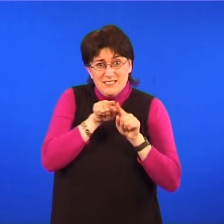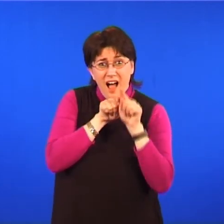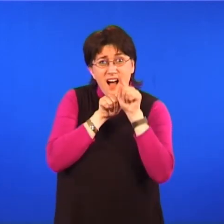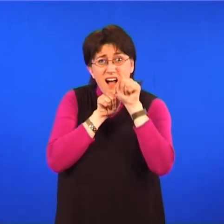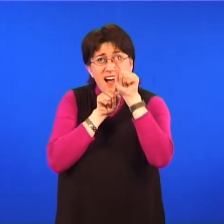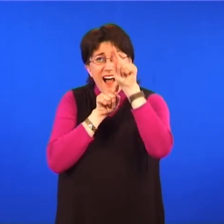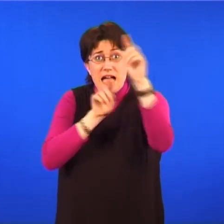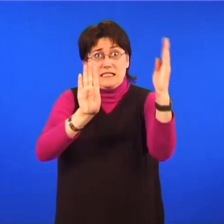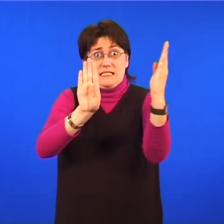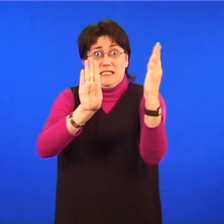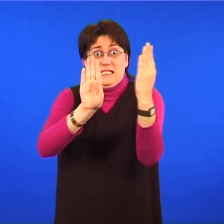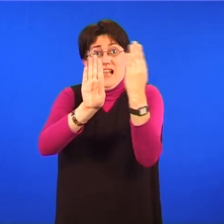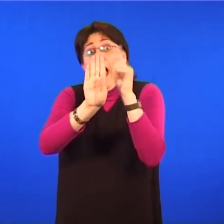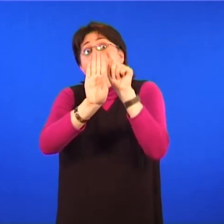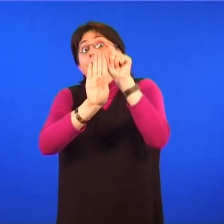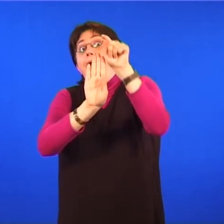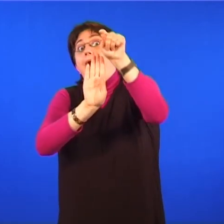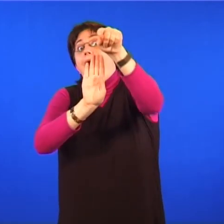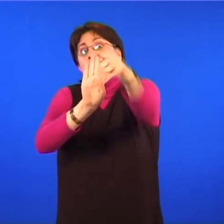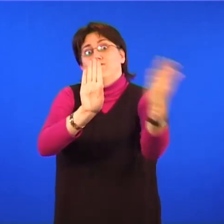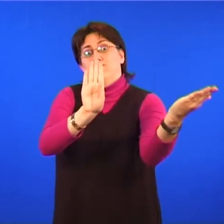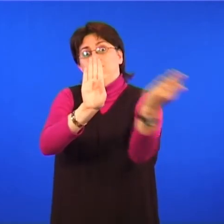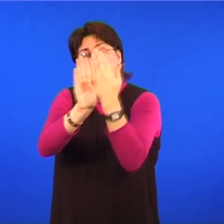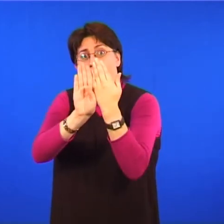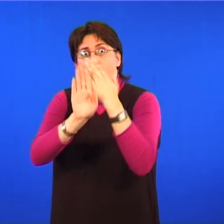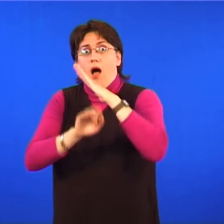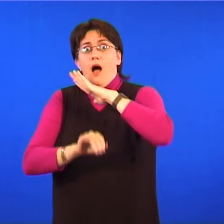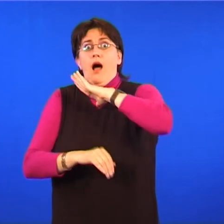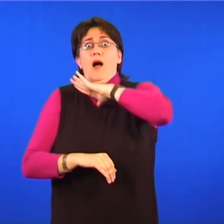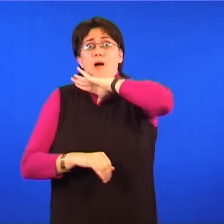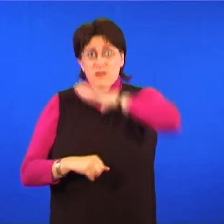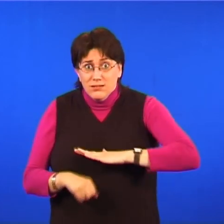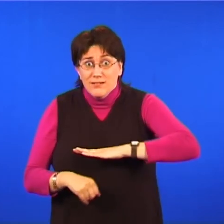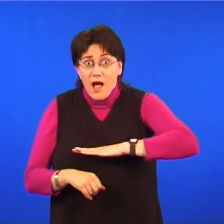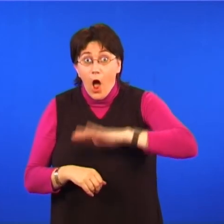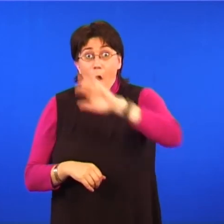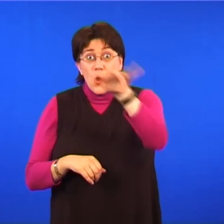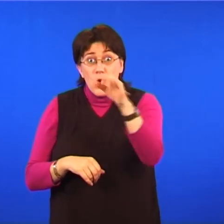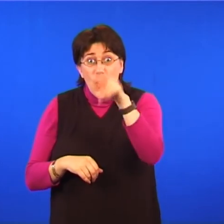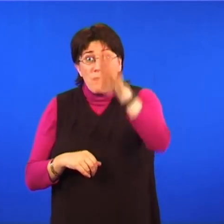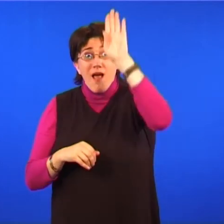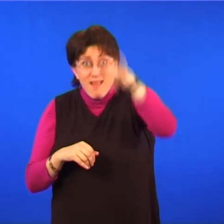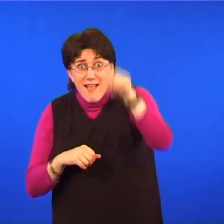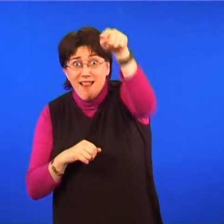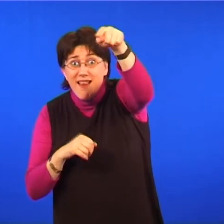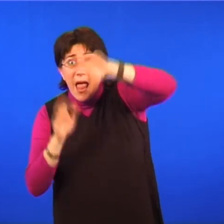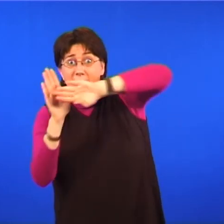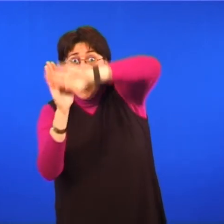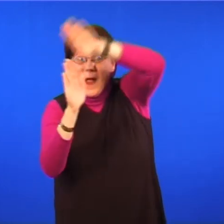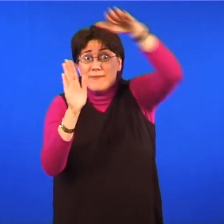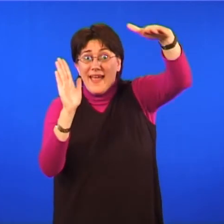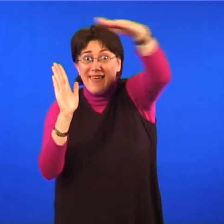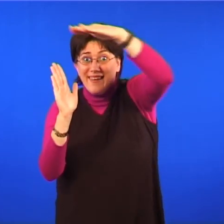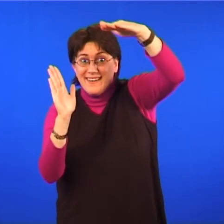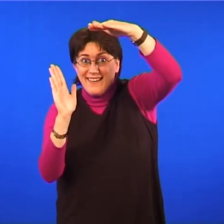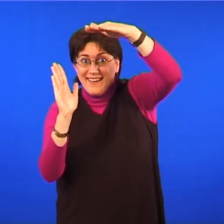svo hún fauk langt inn í himnaríkishöll, en hurðin skall í lás.